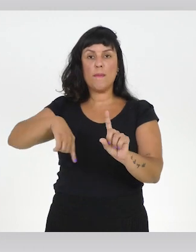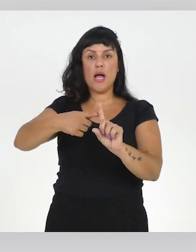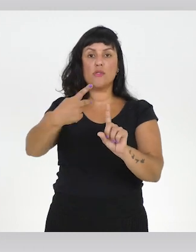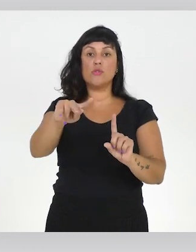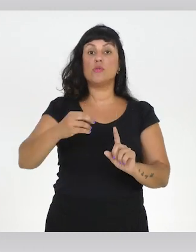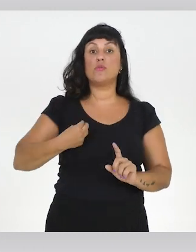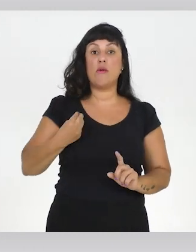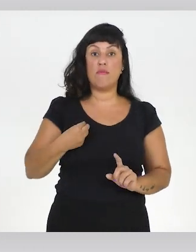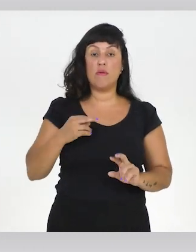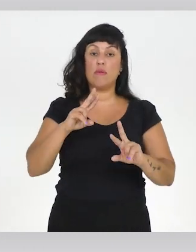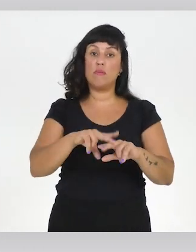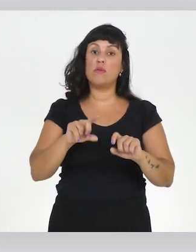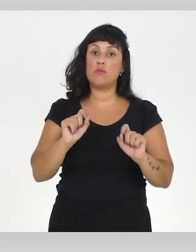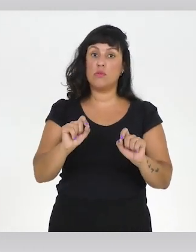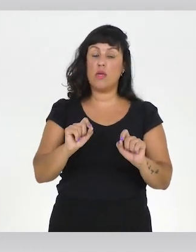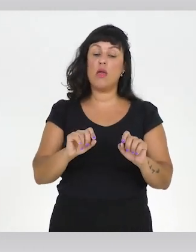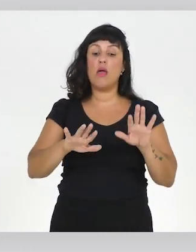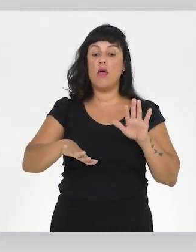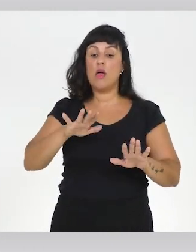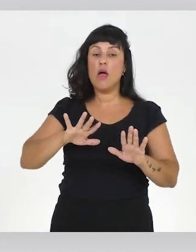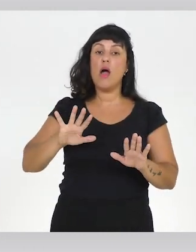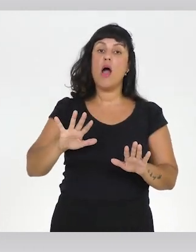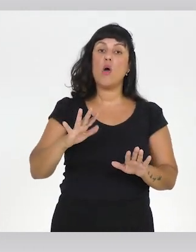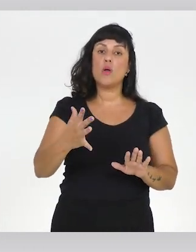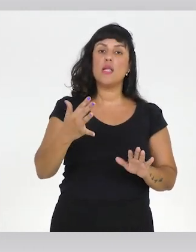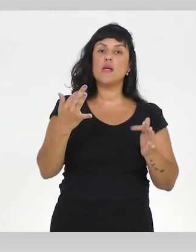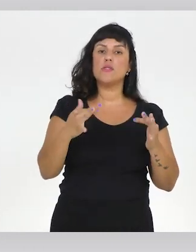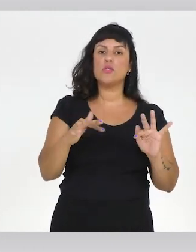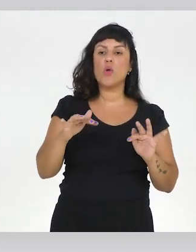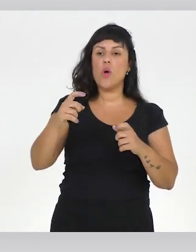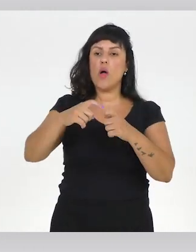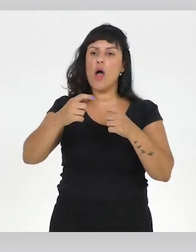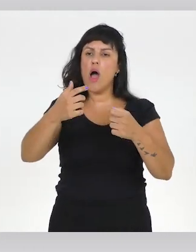também tem que compreender o contexto do paciente. Mas aqui eu vou